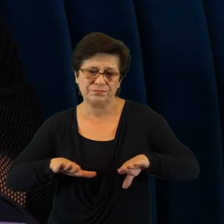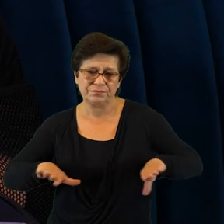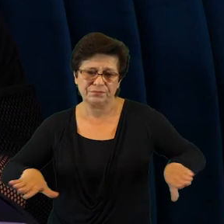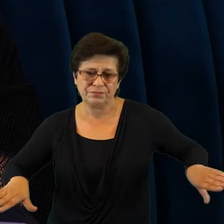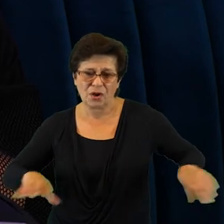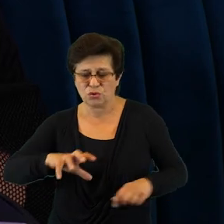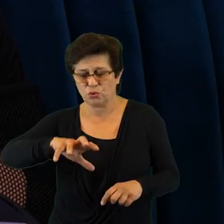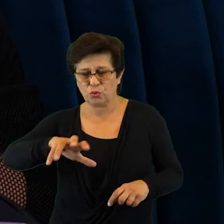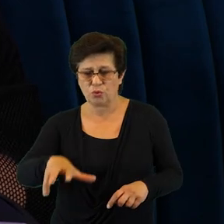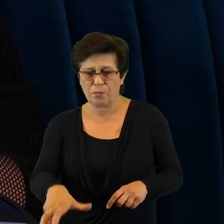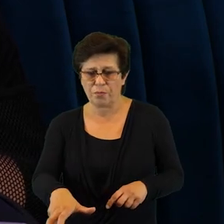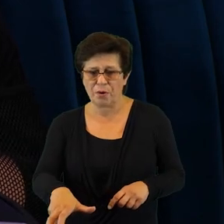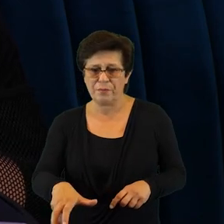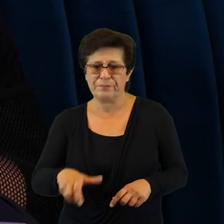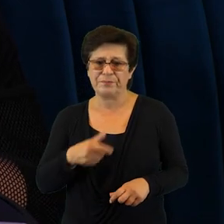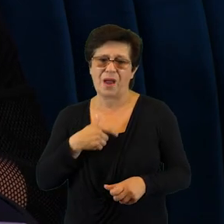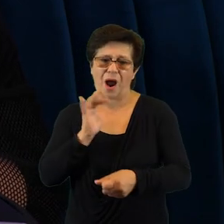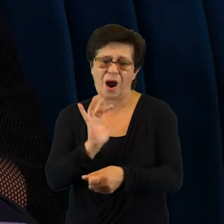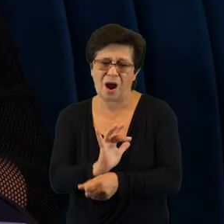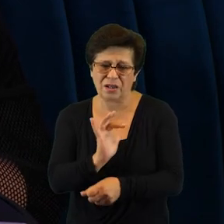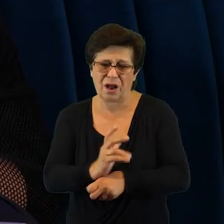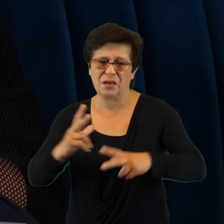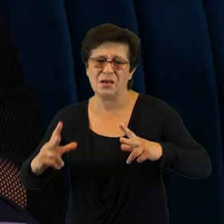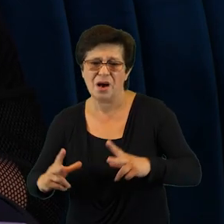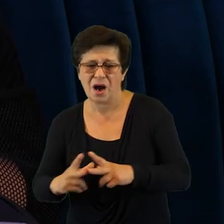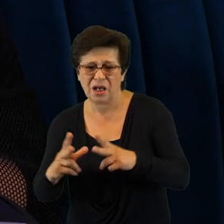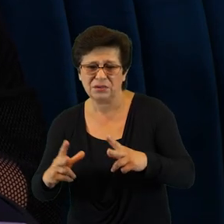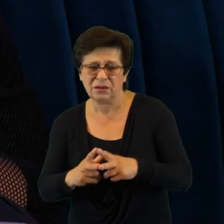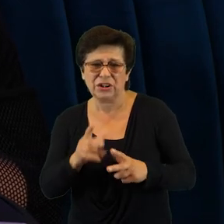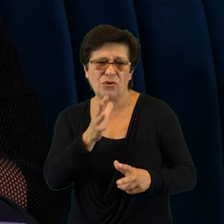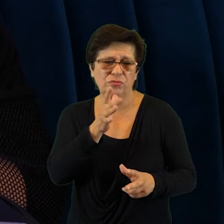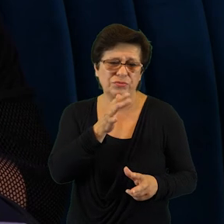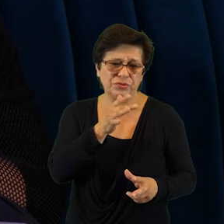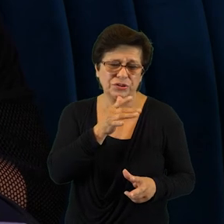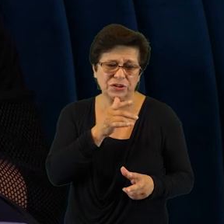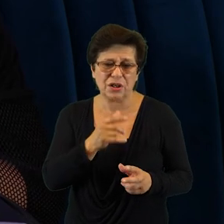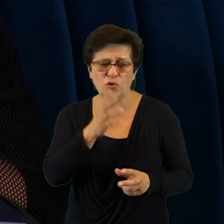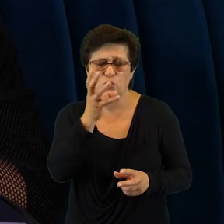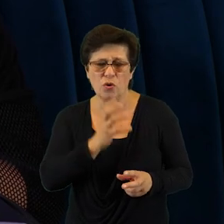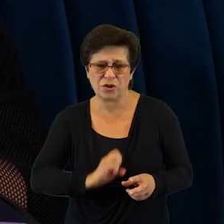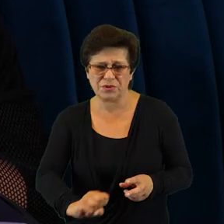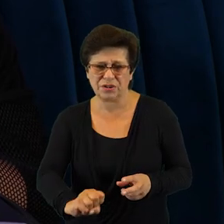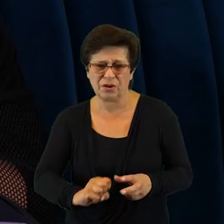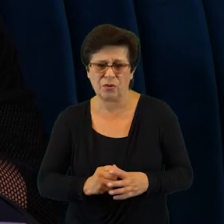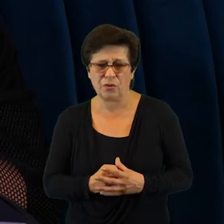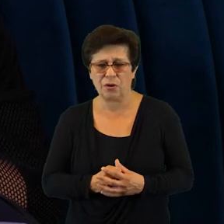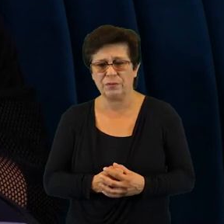do tego ataki antysemickie wobec Słonimskiego i Tuwima.